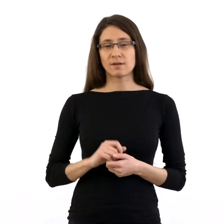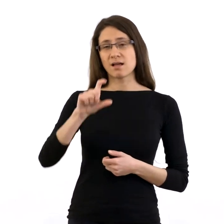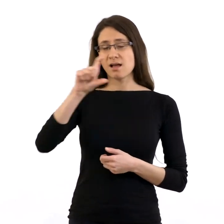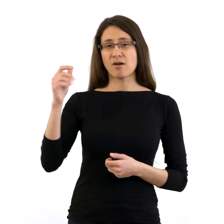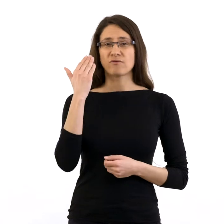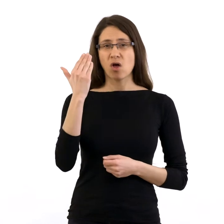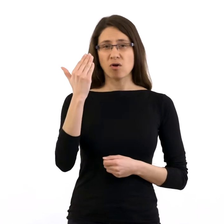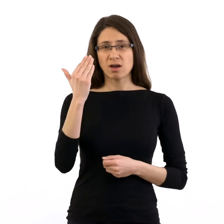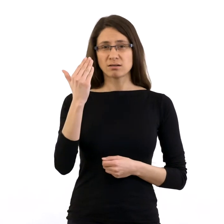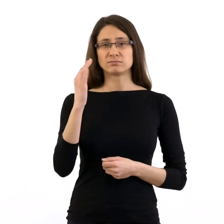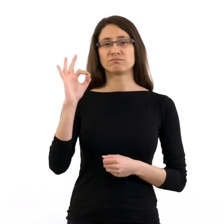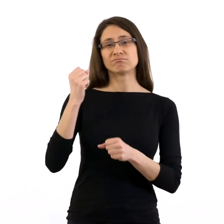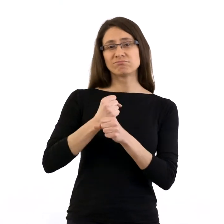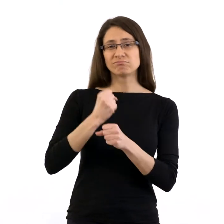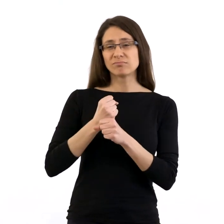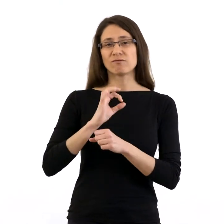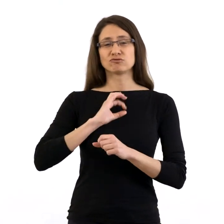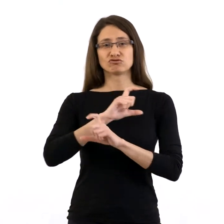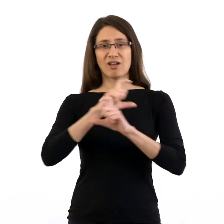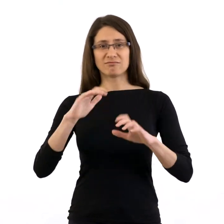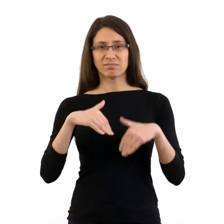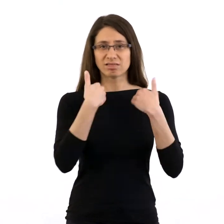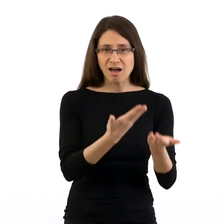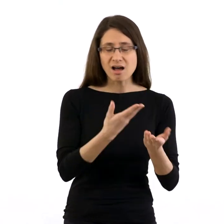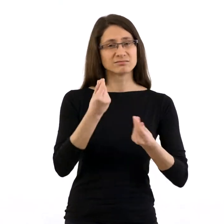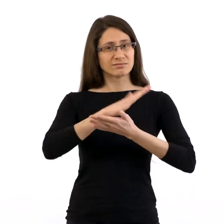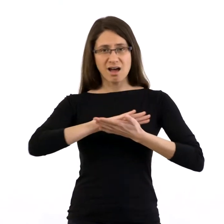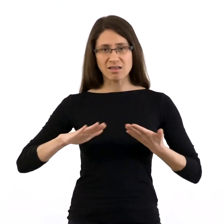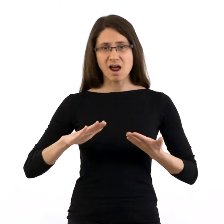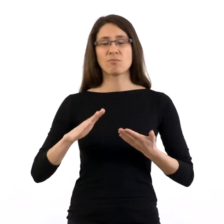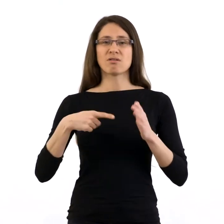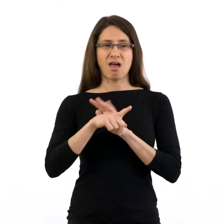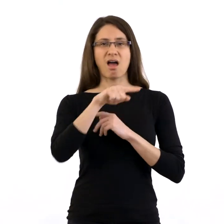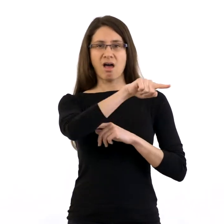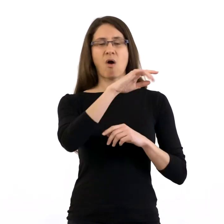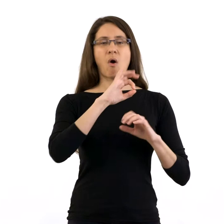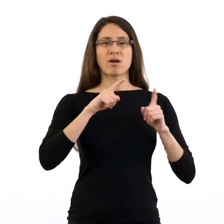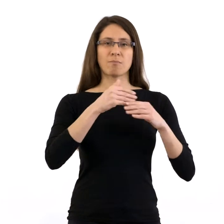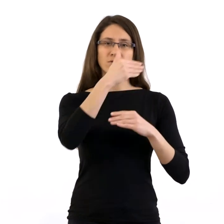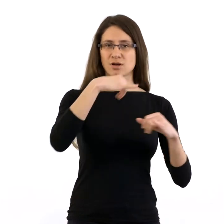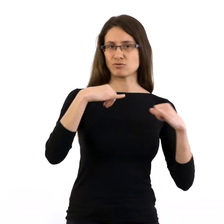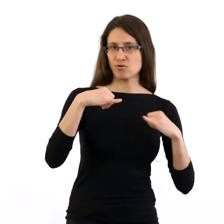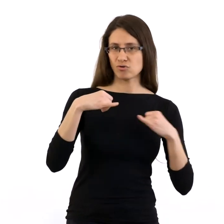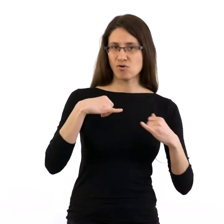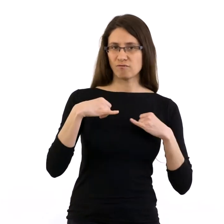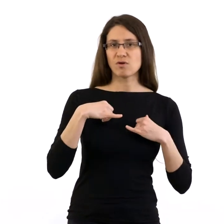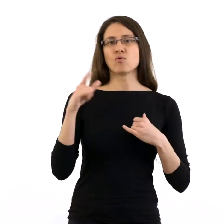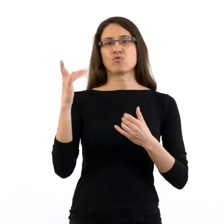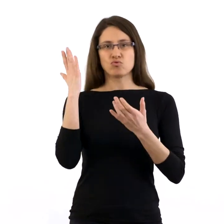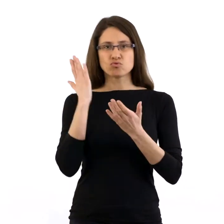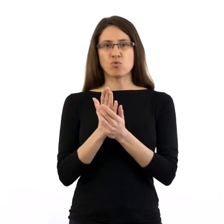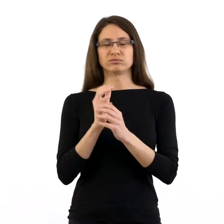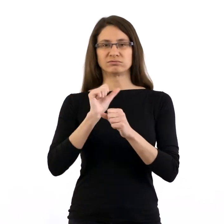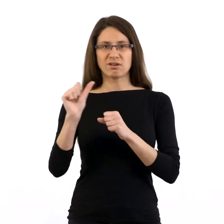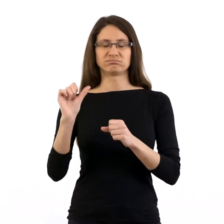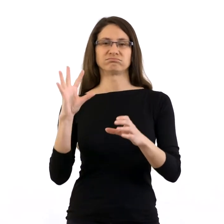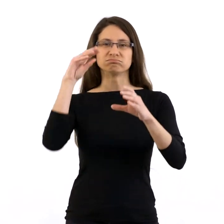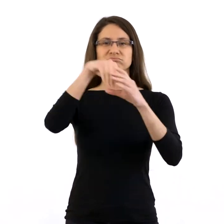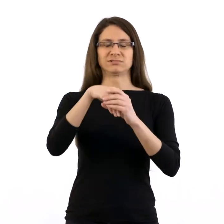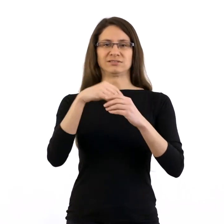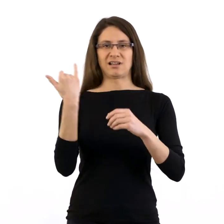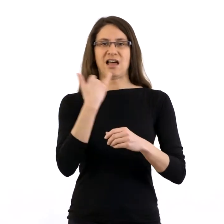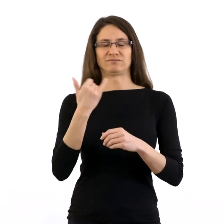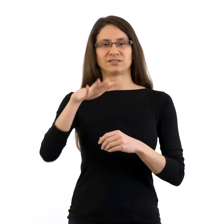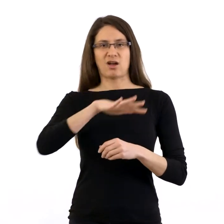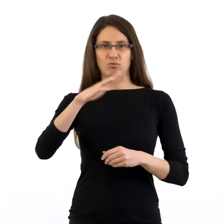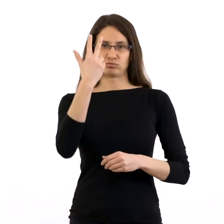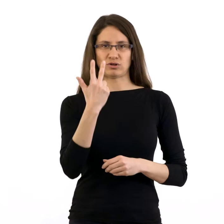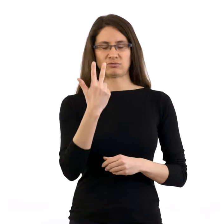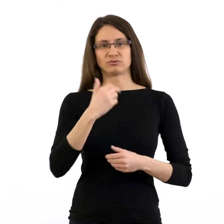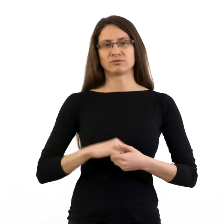Wolontariat jest to świadome działanie bezpłatne na rzecz trzeciego sektora organizacji pozarządowych.